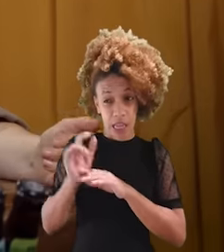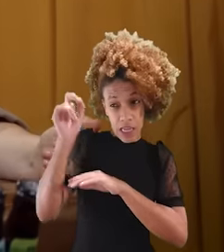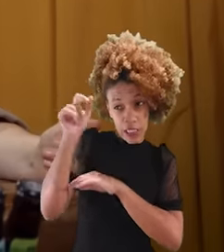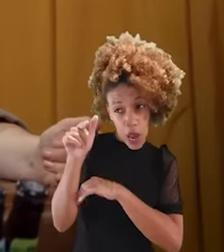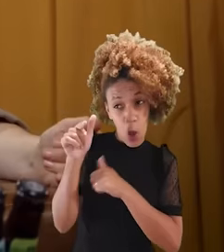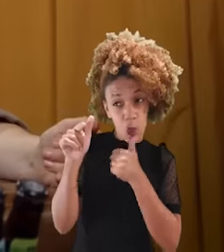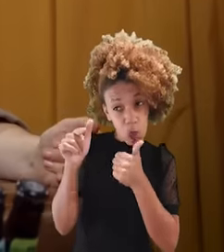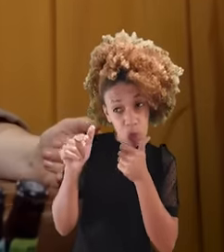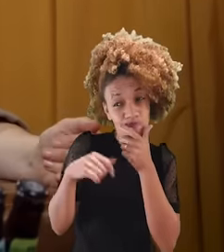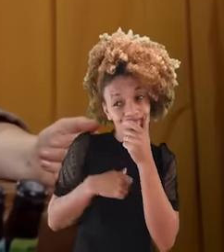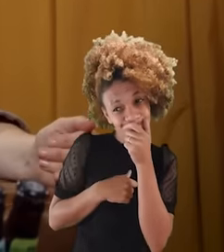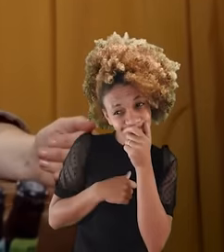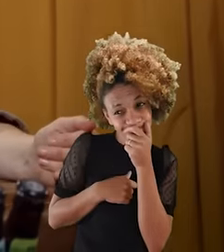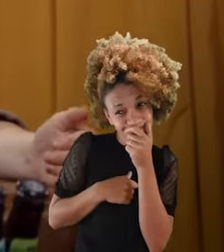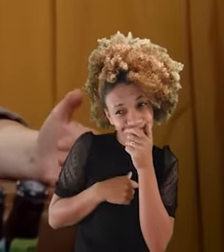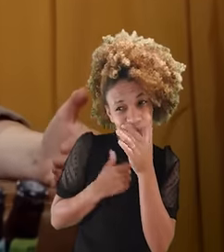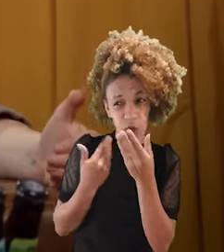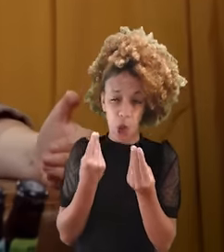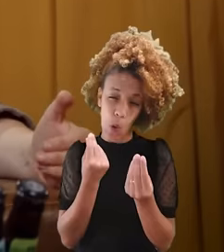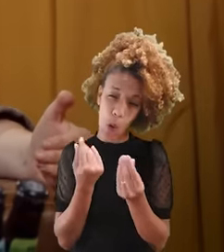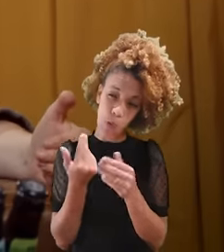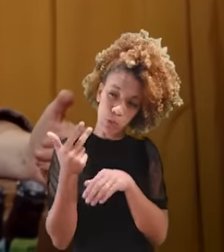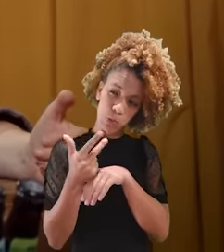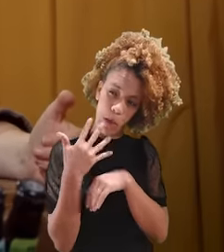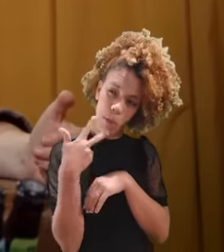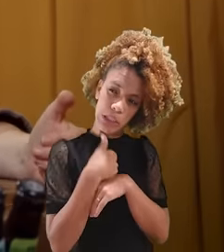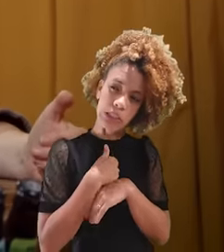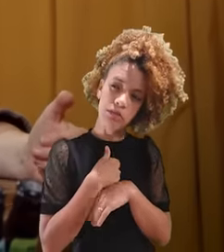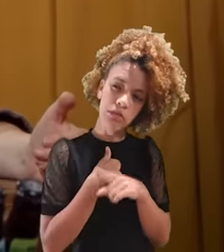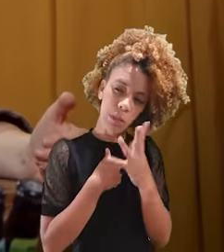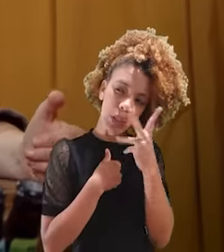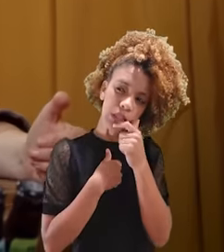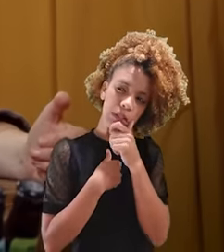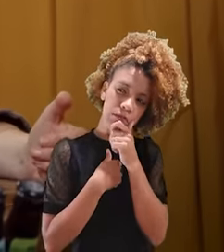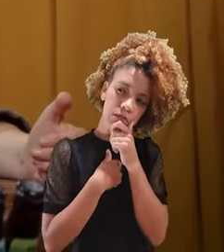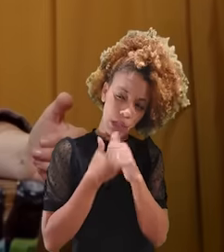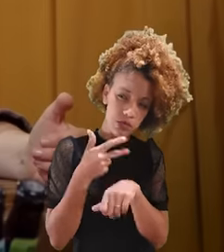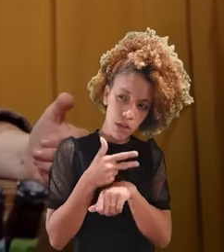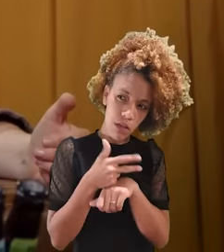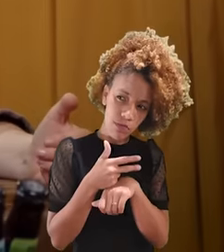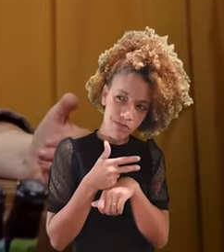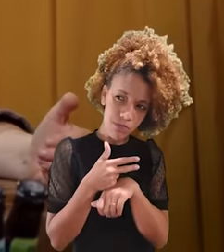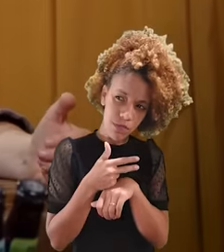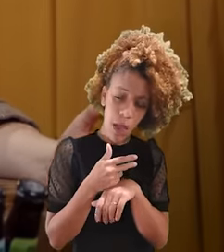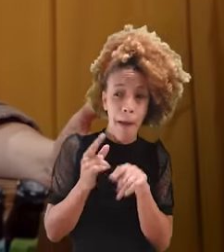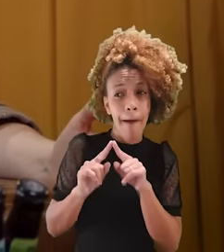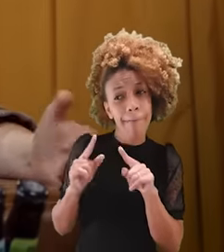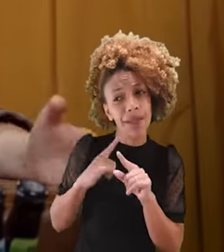bacana que te deixa num ângulo muito bonito você tá muito bonito na cena e tem uma coisa de corpo